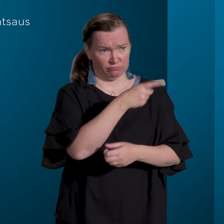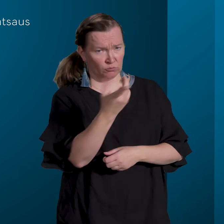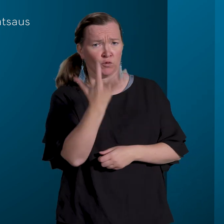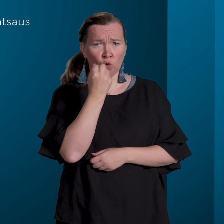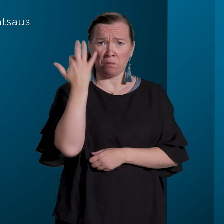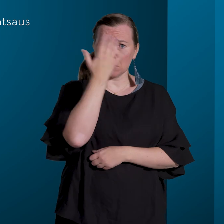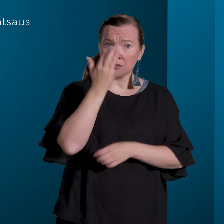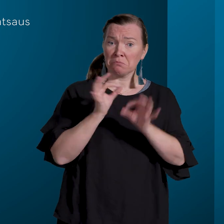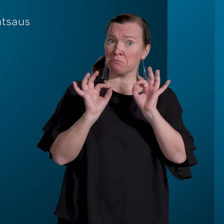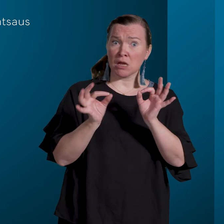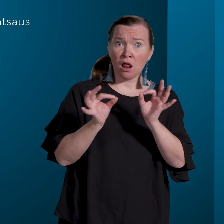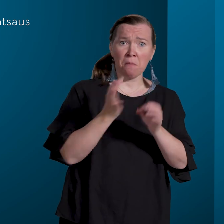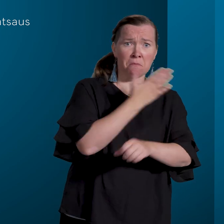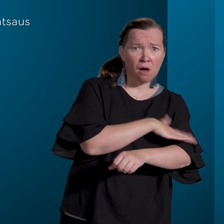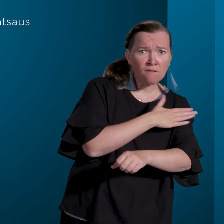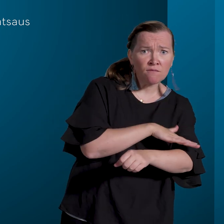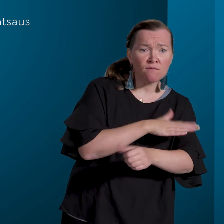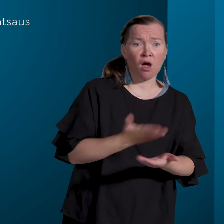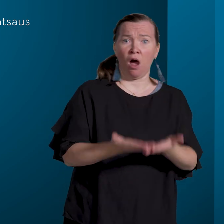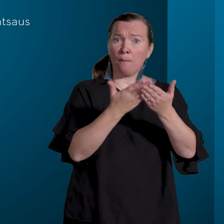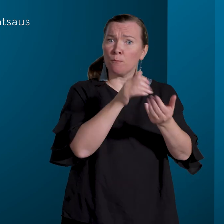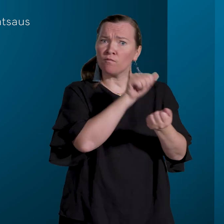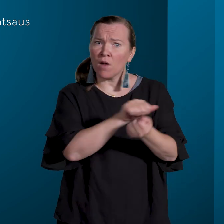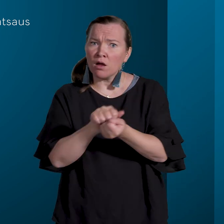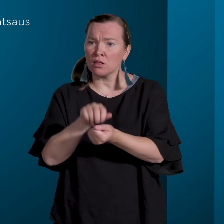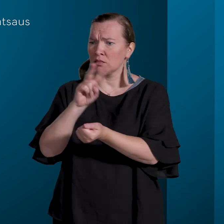ja miettiä, millaisilla palveluilla ja vaikkapa apuvälineillä -